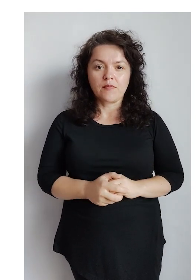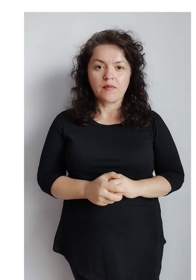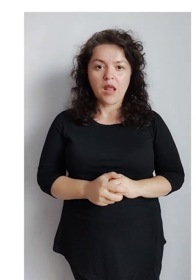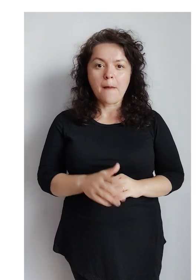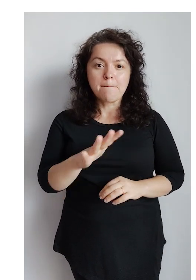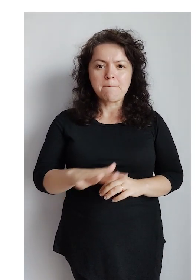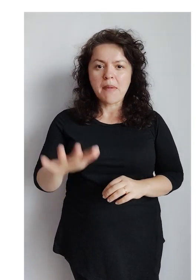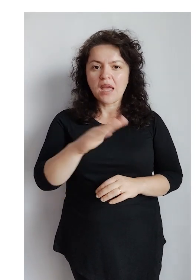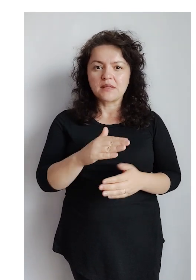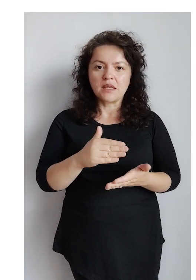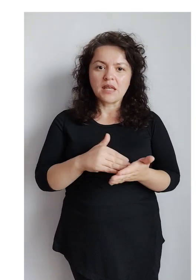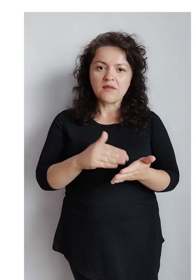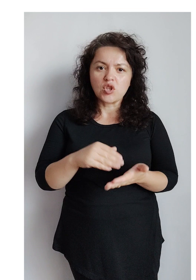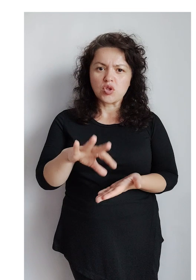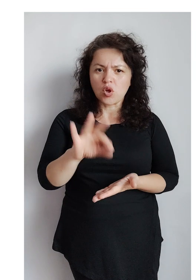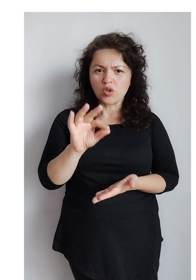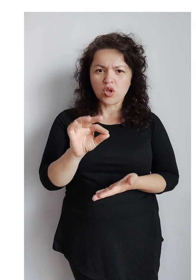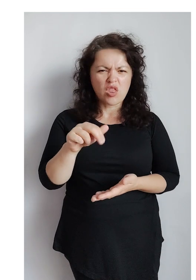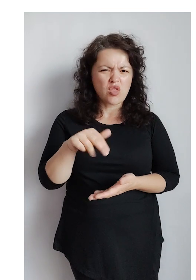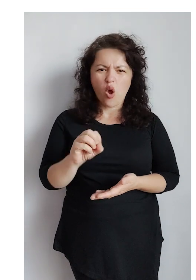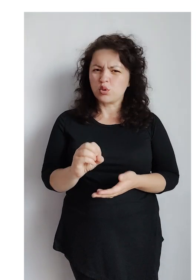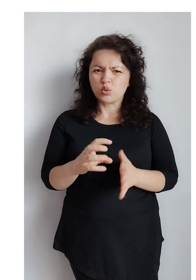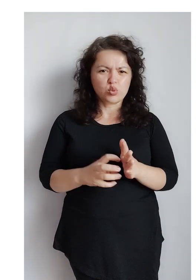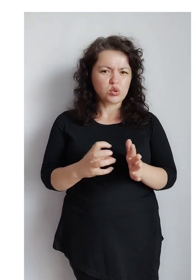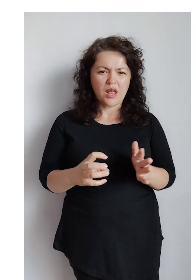Medii servicii și soluții non-sustenabile